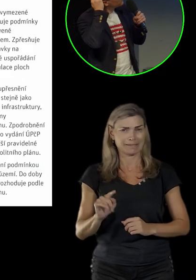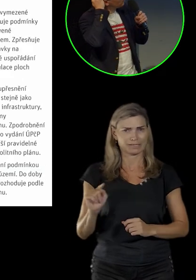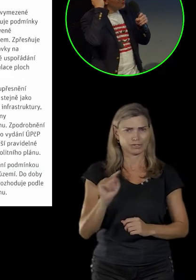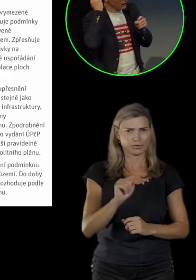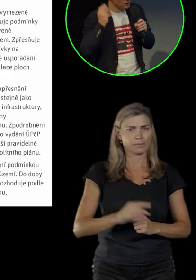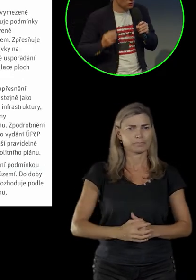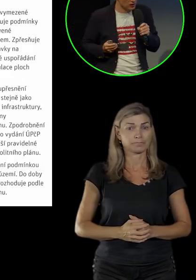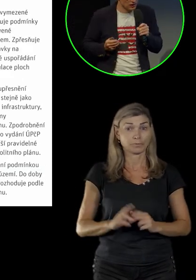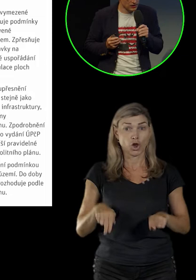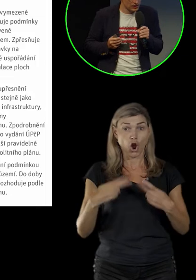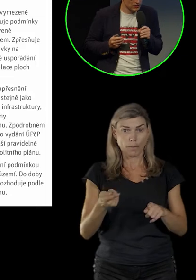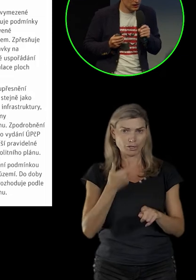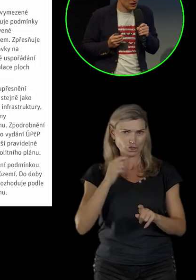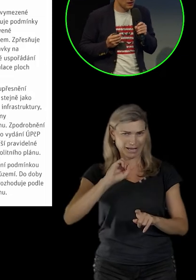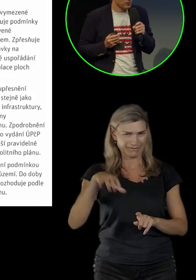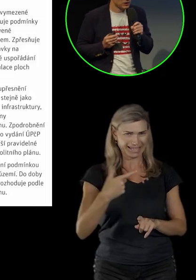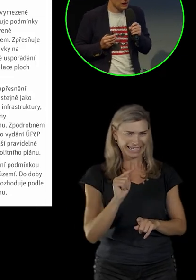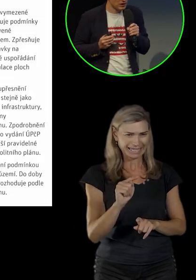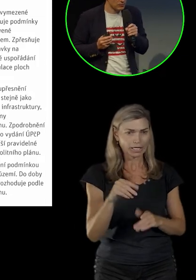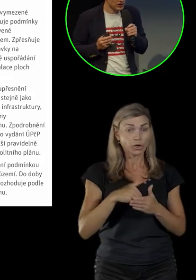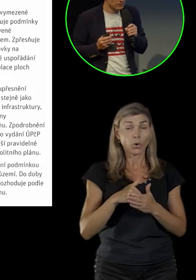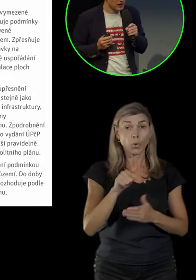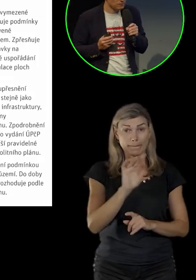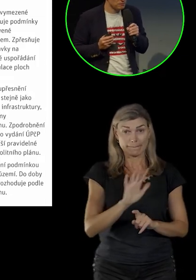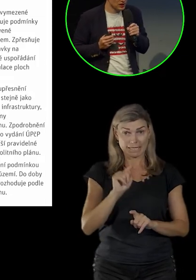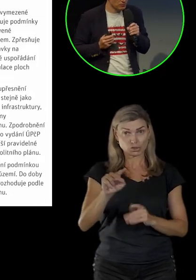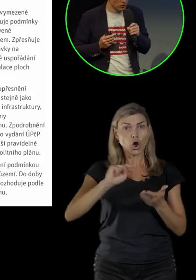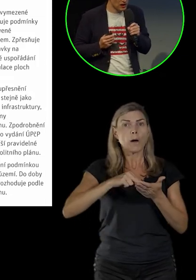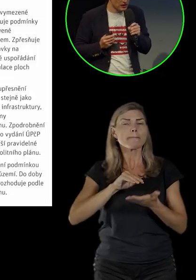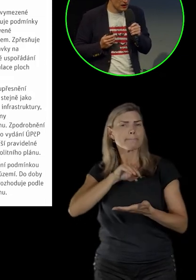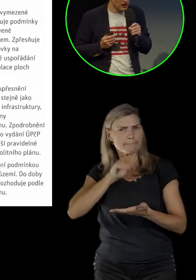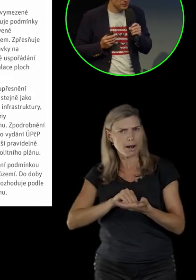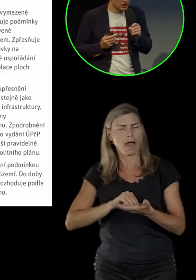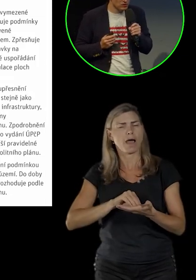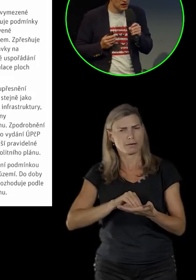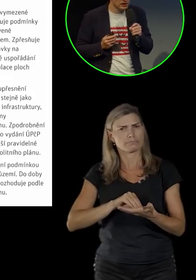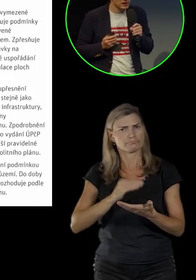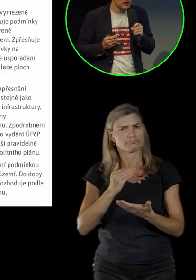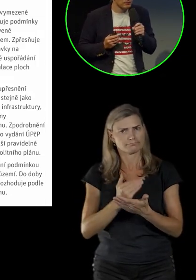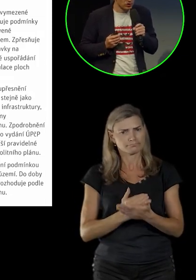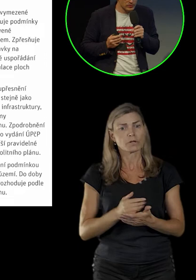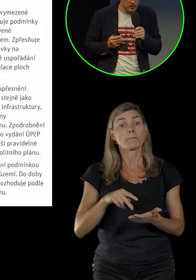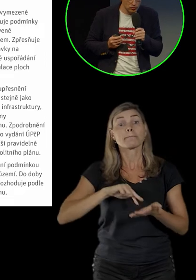Tohle jsou lokality, pro které Metropolitní plán předpokládá zpracování podrobnějších